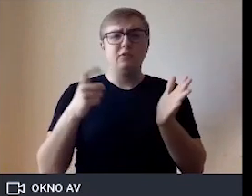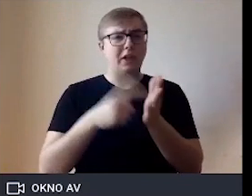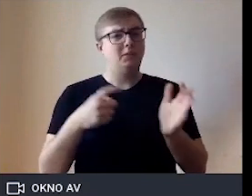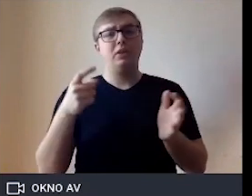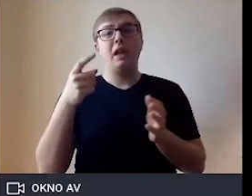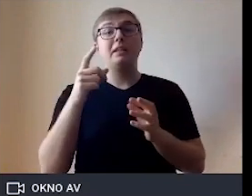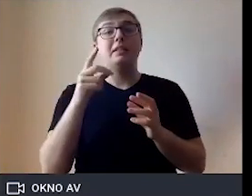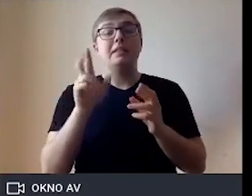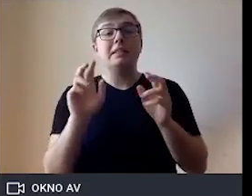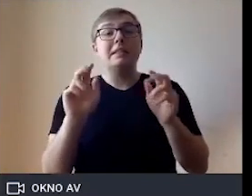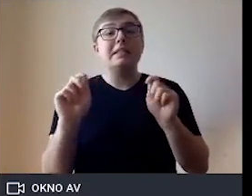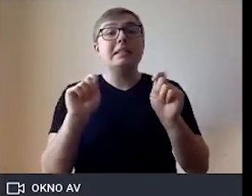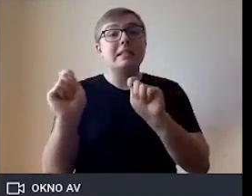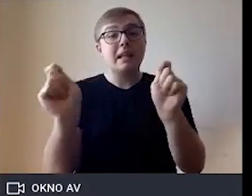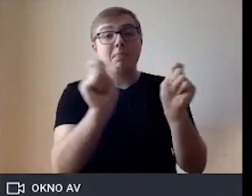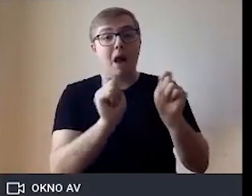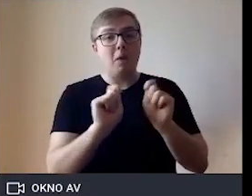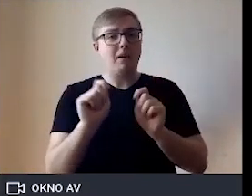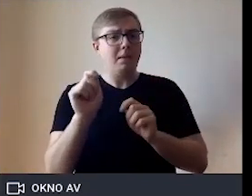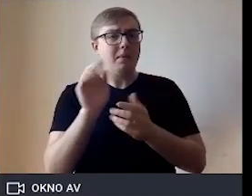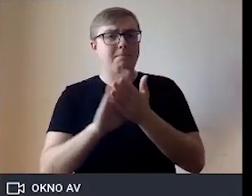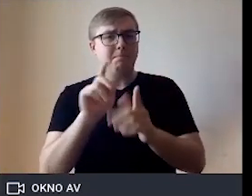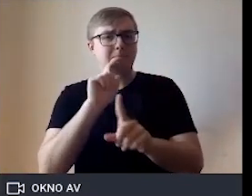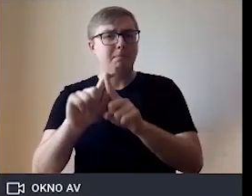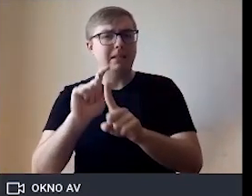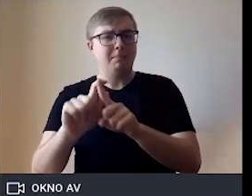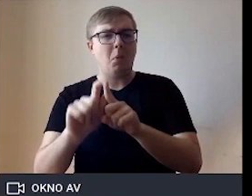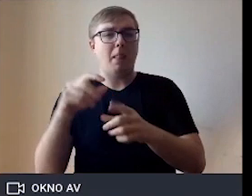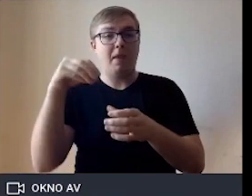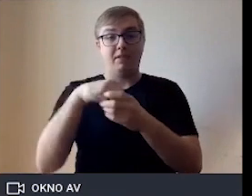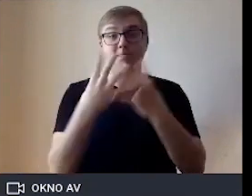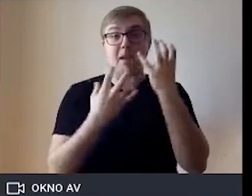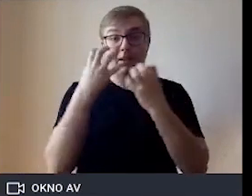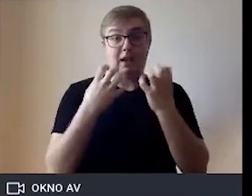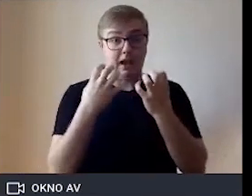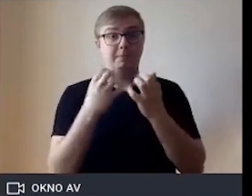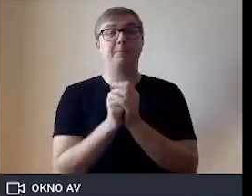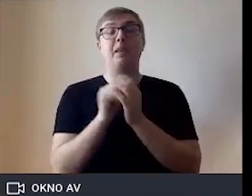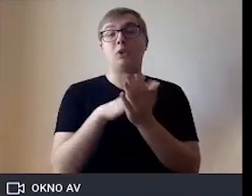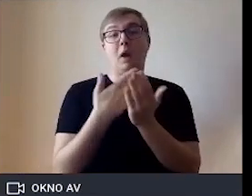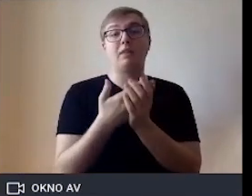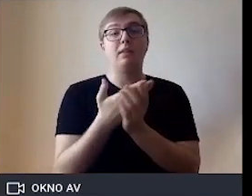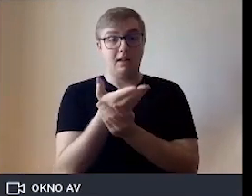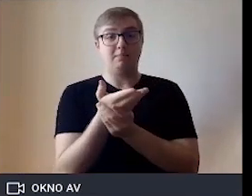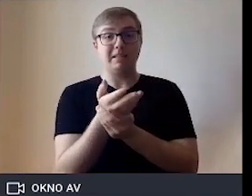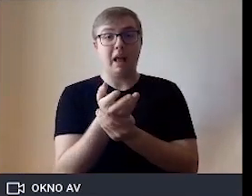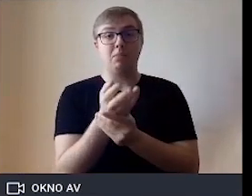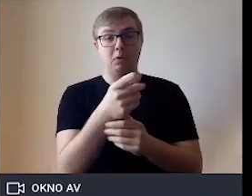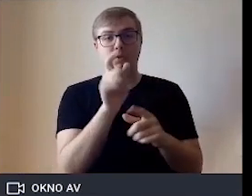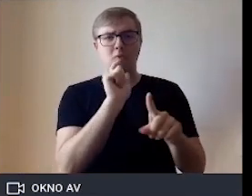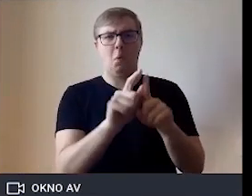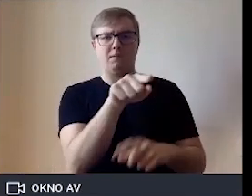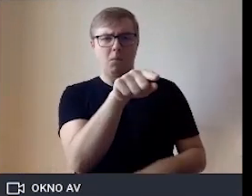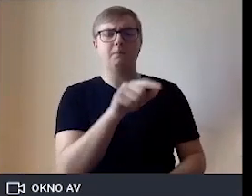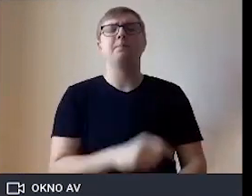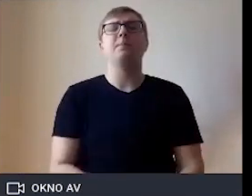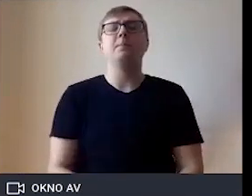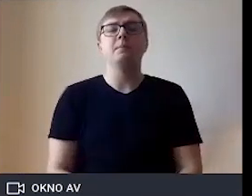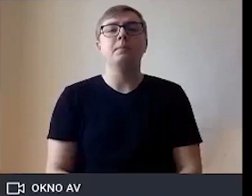Najczęściej występuje z mimiką, np. BEZRADNOŚĆ.